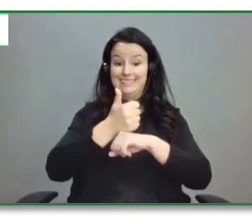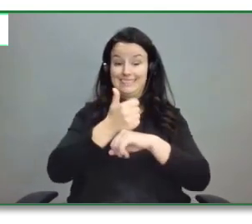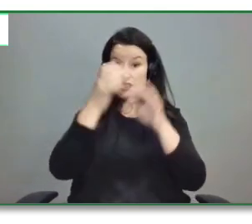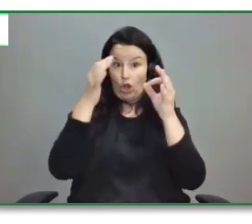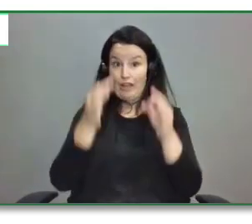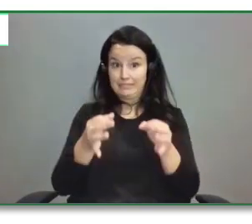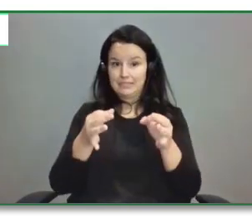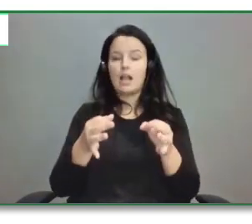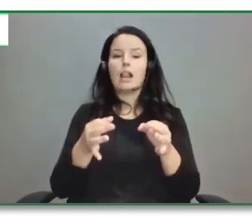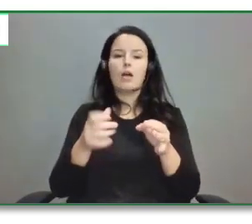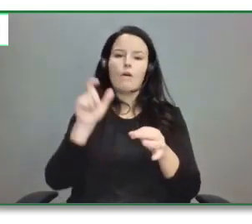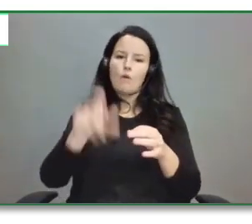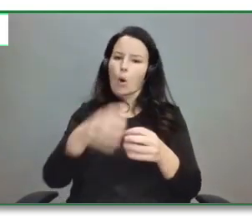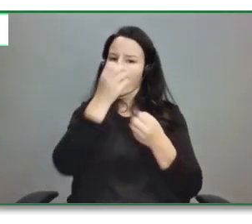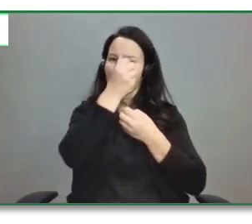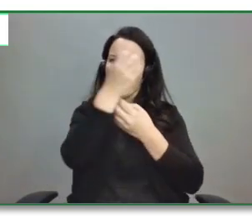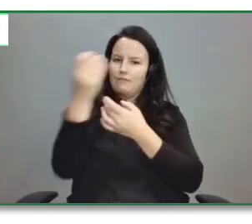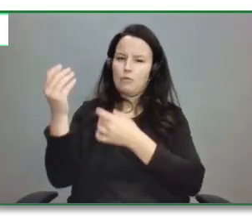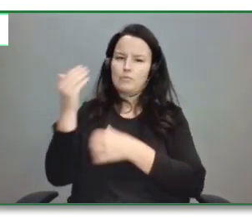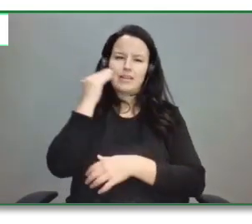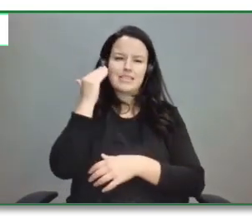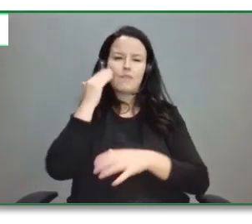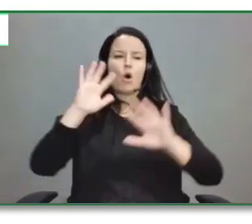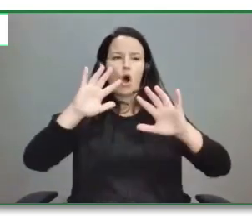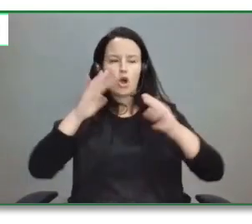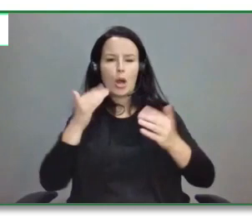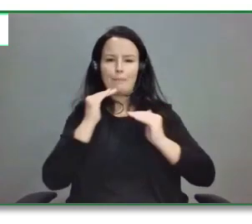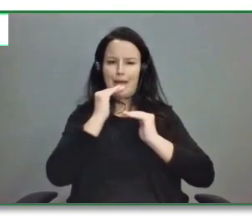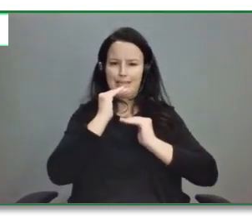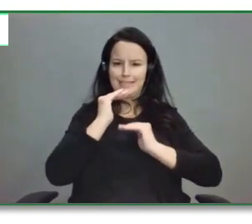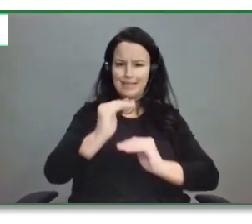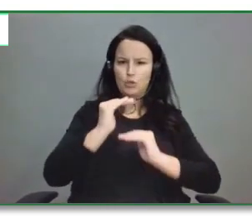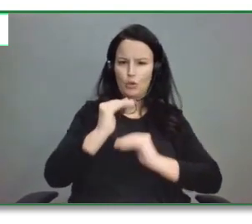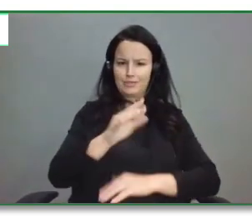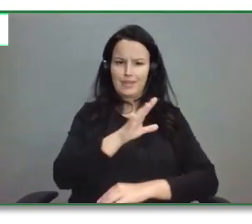nécessaires pour promouvoir la sécurité